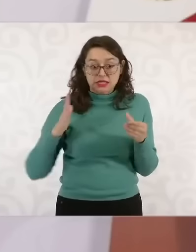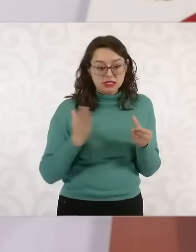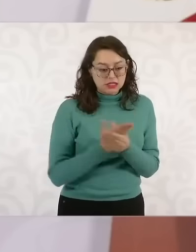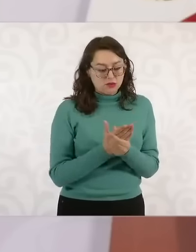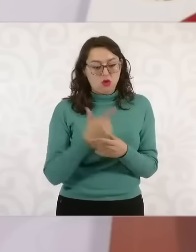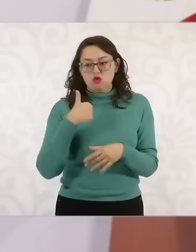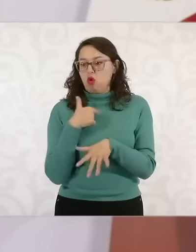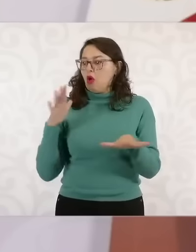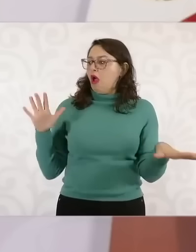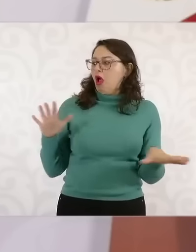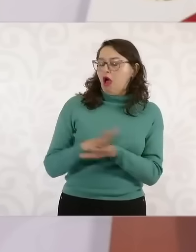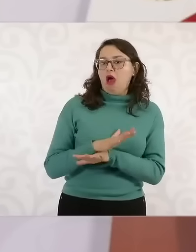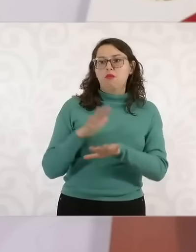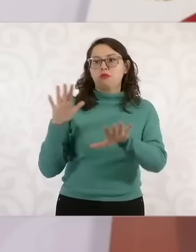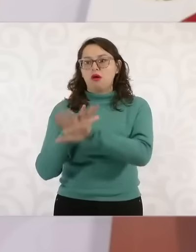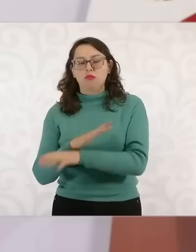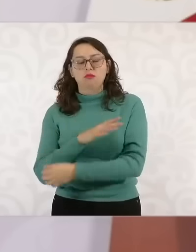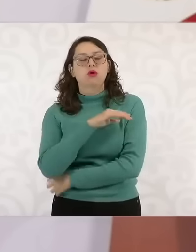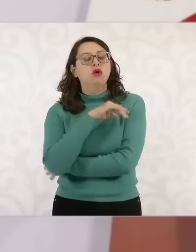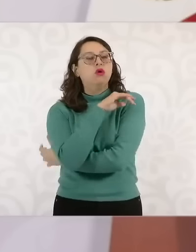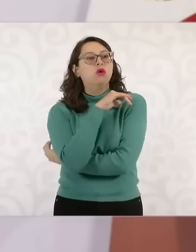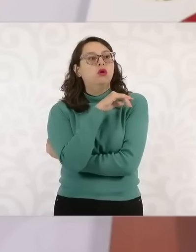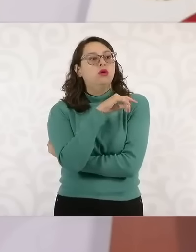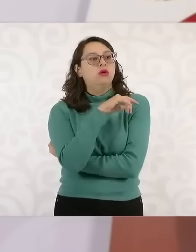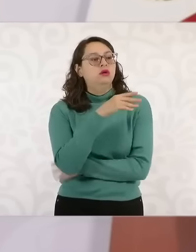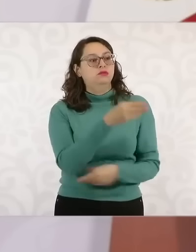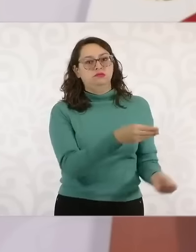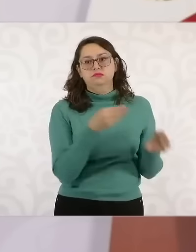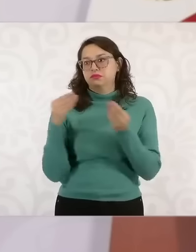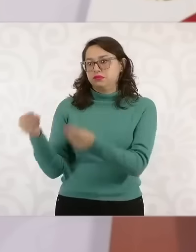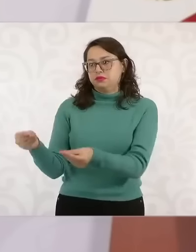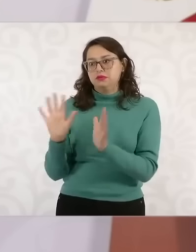derecho a bien sea su médico o médica lo pueda revisar. Su historial de citas de atención,